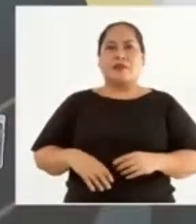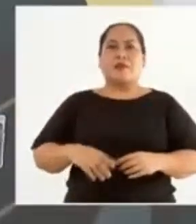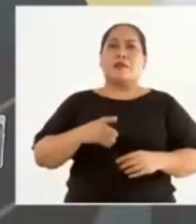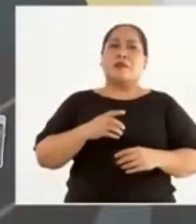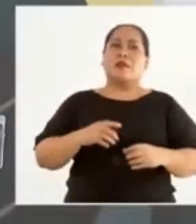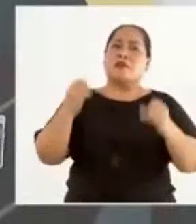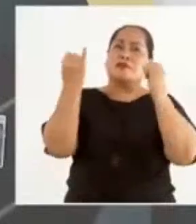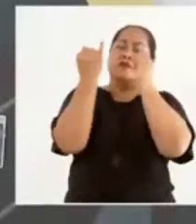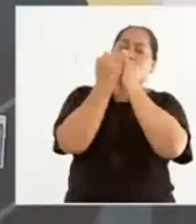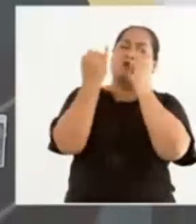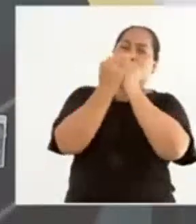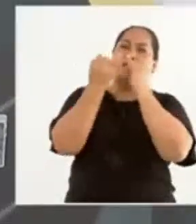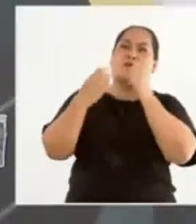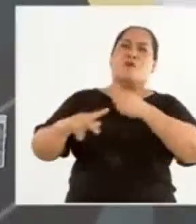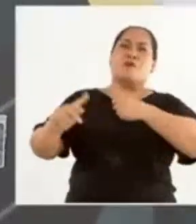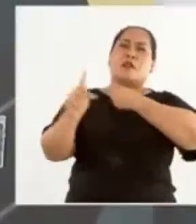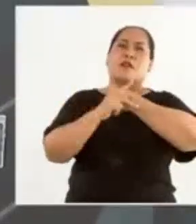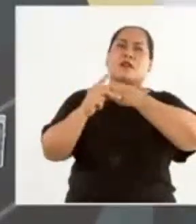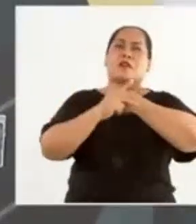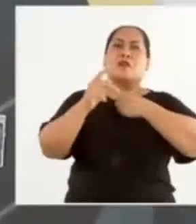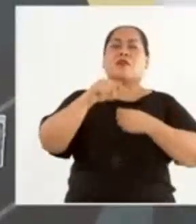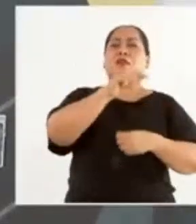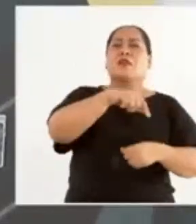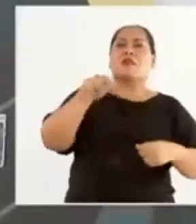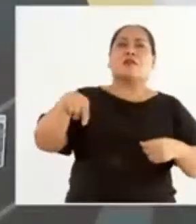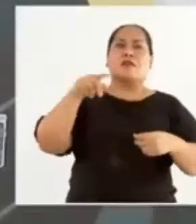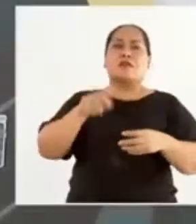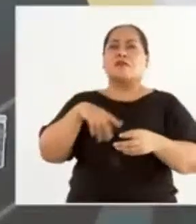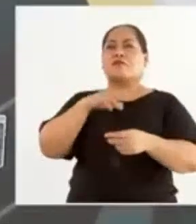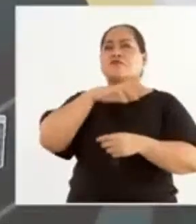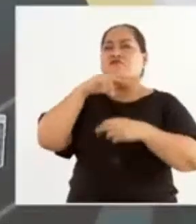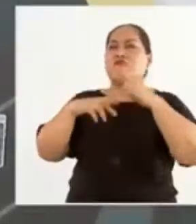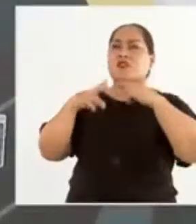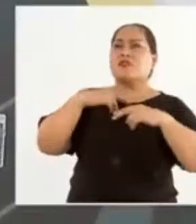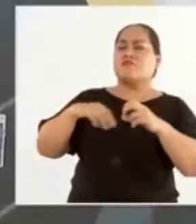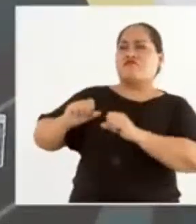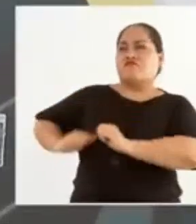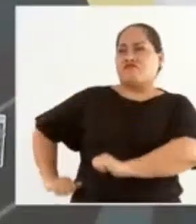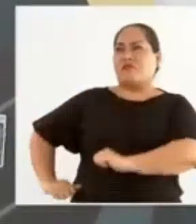que siempre son bien recibidos en Tabasco. Estamos trabajando junto con el gobierno